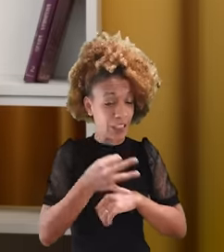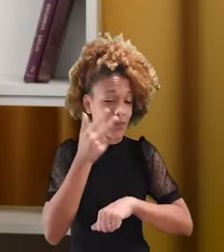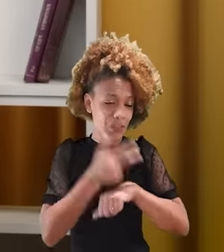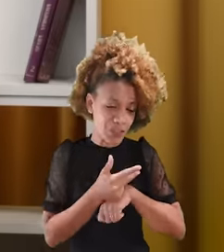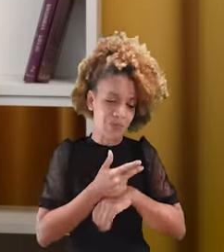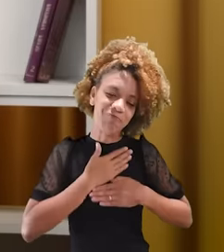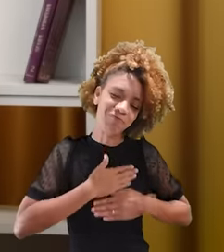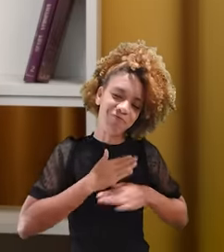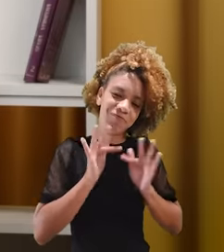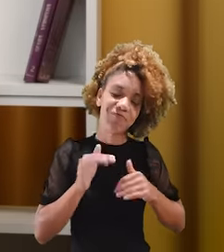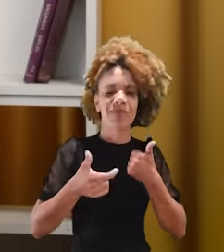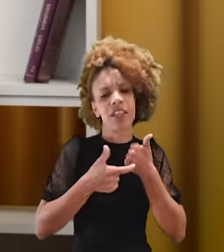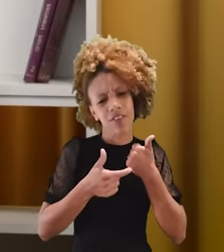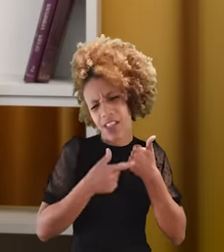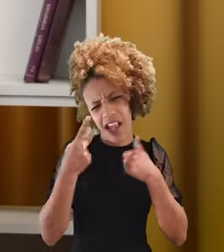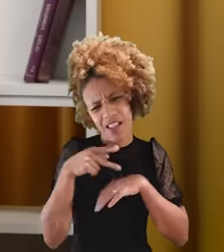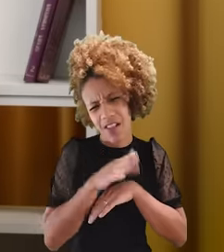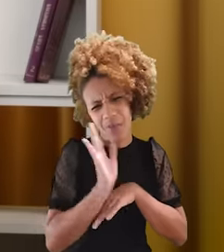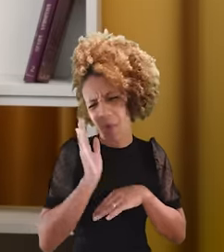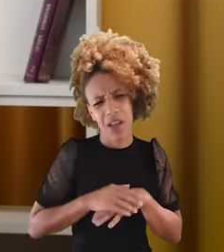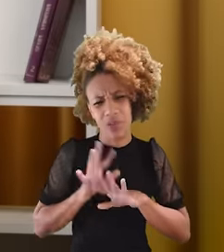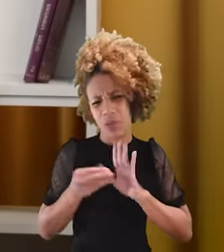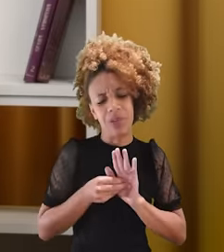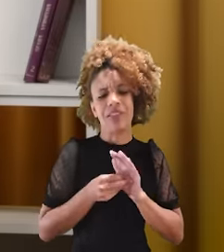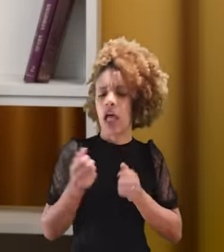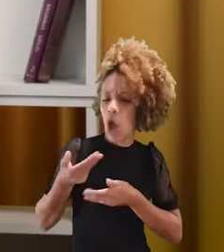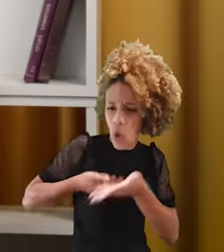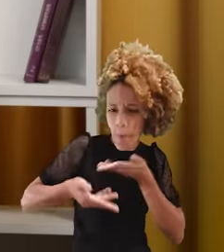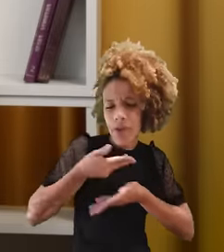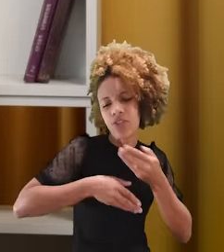feliz e deixa like essas porras que tem que deixar deixa like compartilha principalmente né